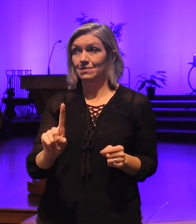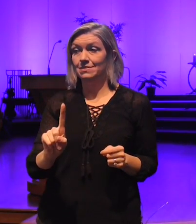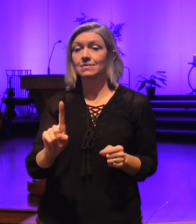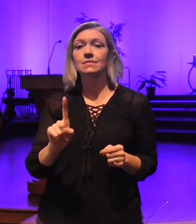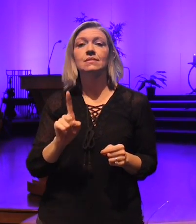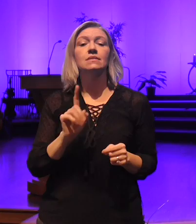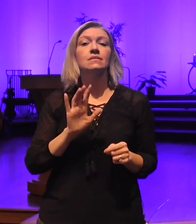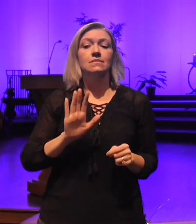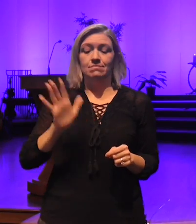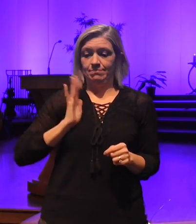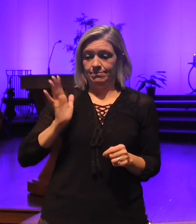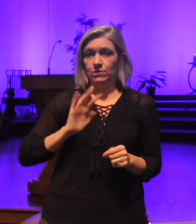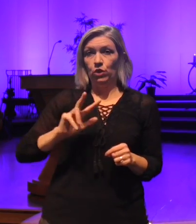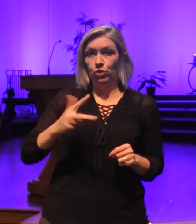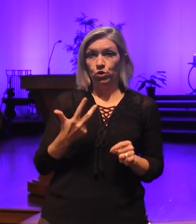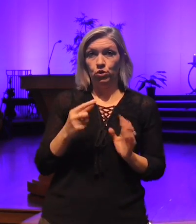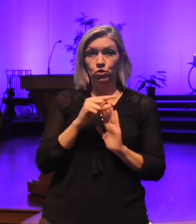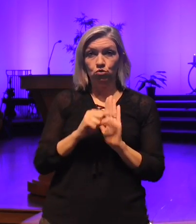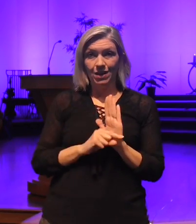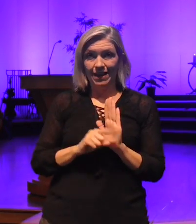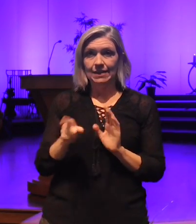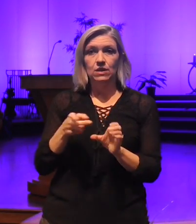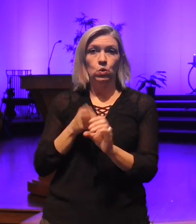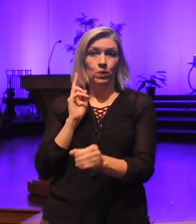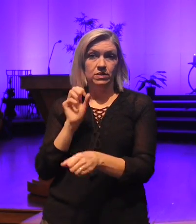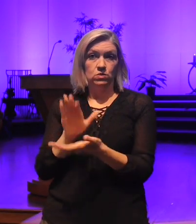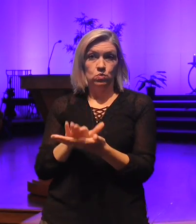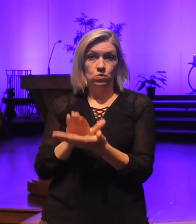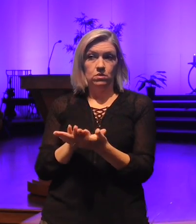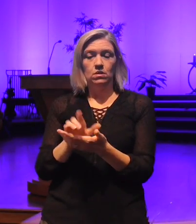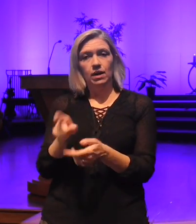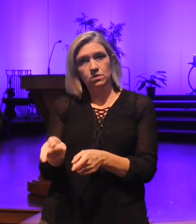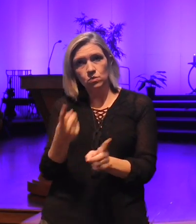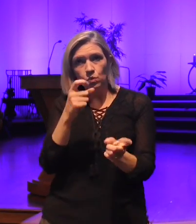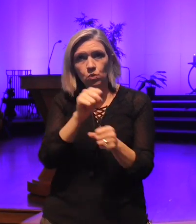grado porque su padre hizo que él y su hermano fueran a trabajar para ayudar a la familia a sobrevivir y